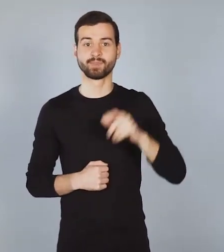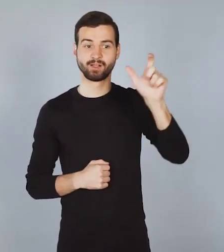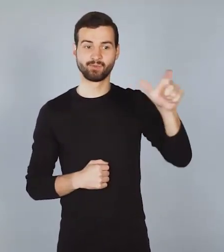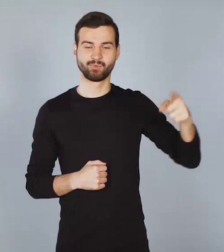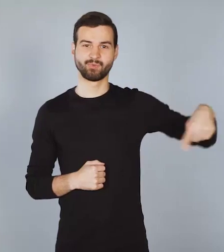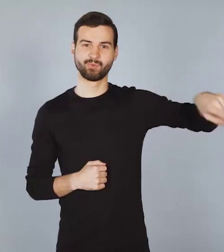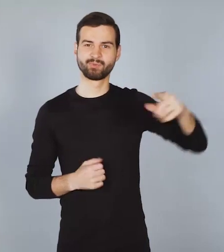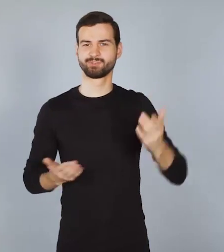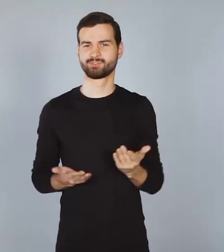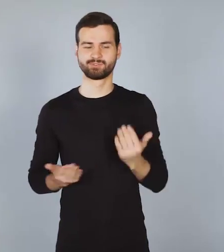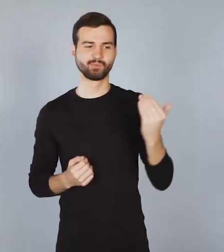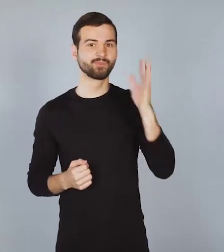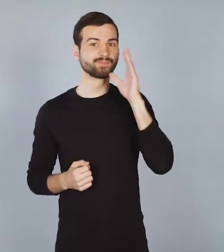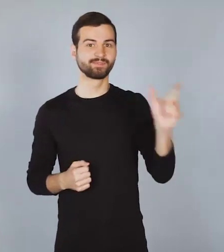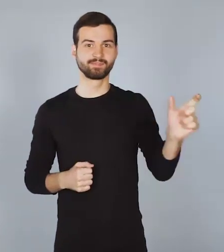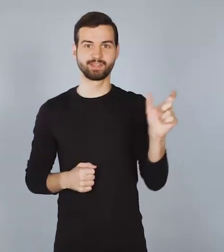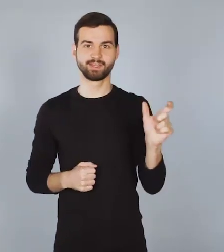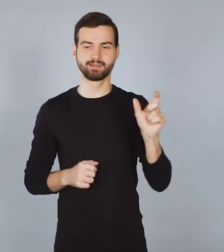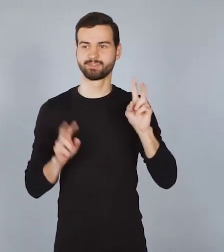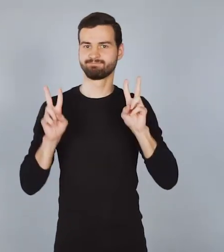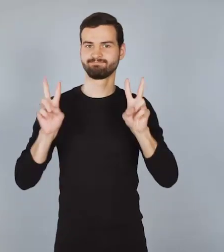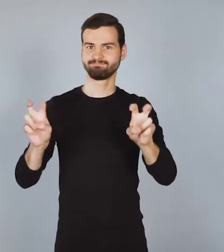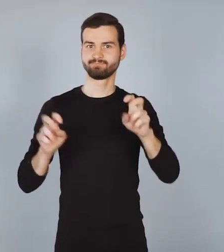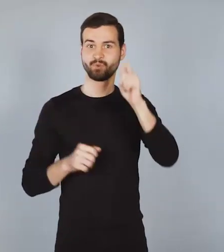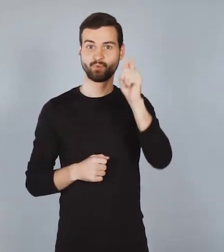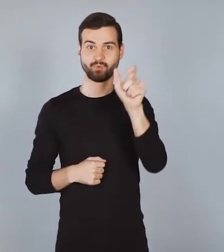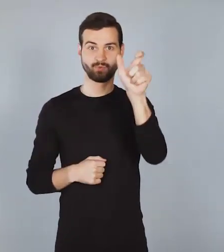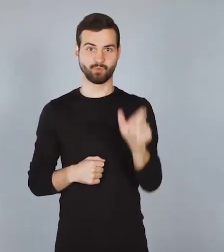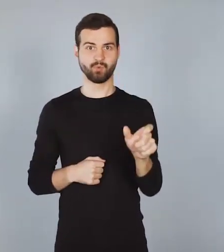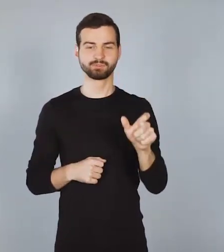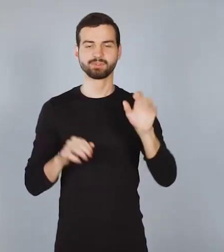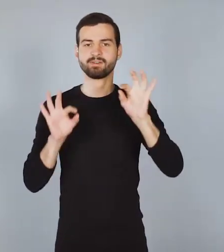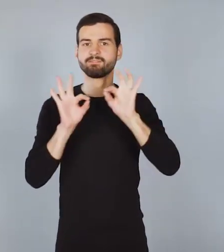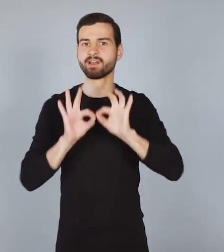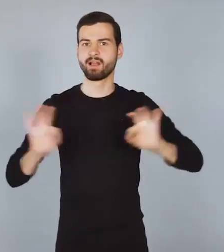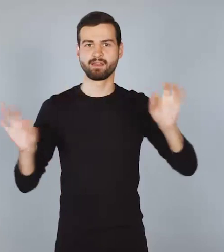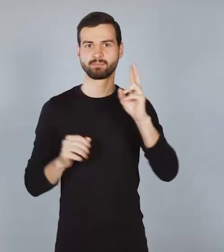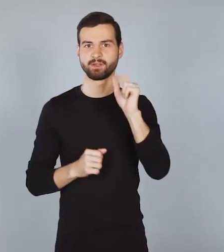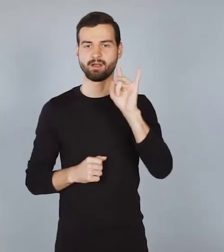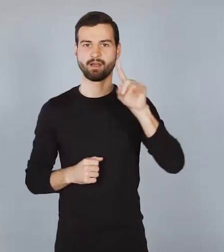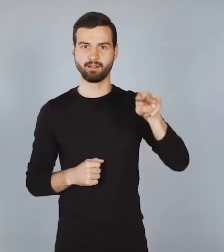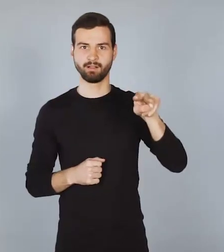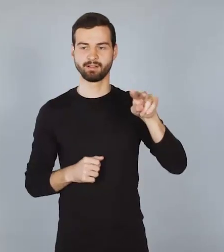Современники называли его «Великолепный Карл»,